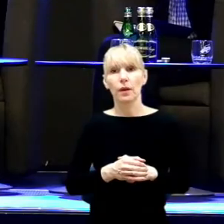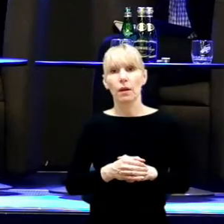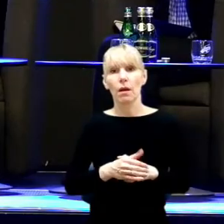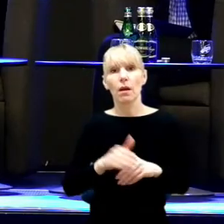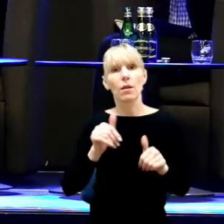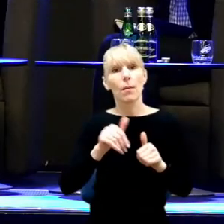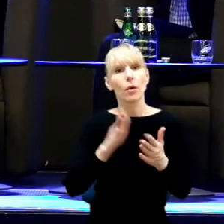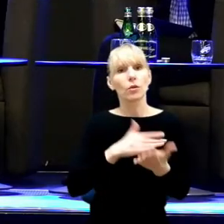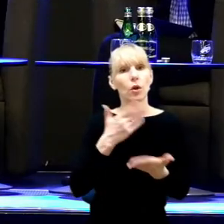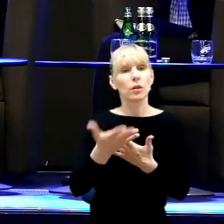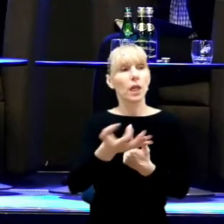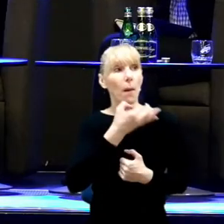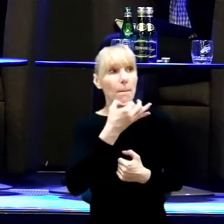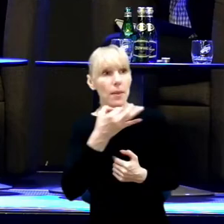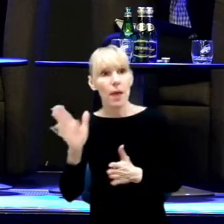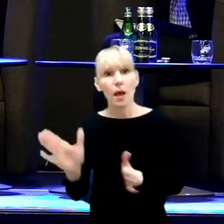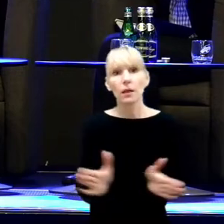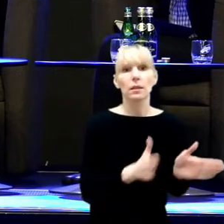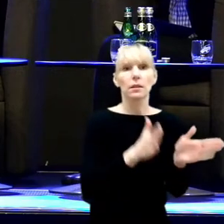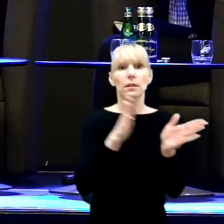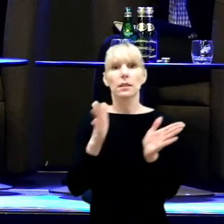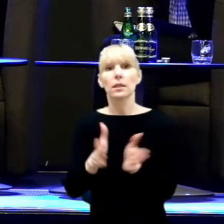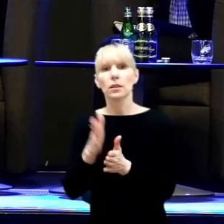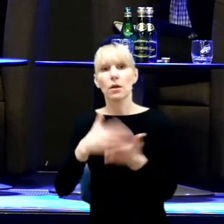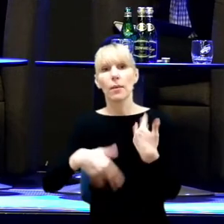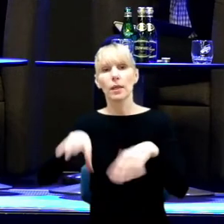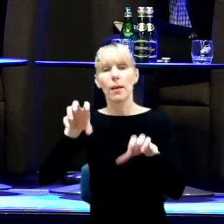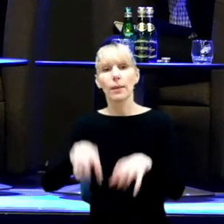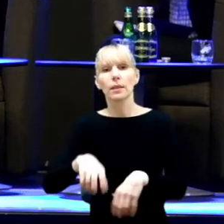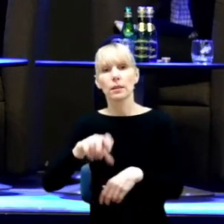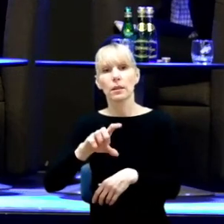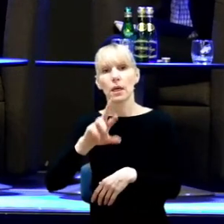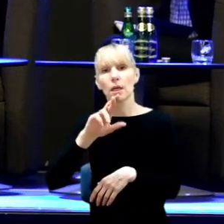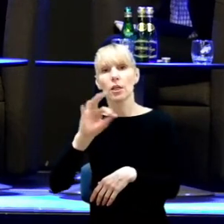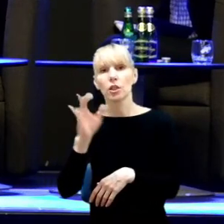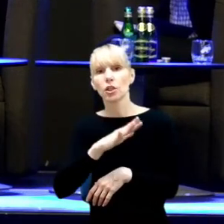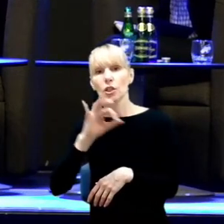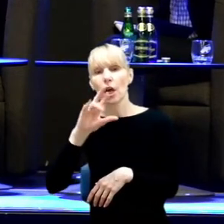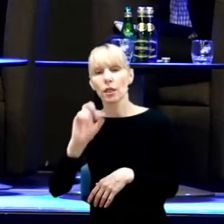do Pana prezesa Ryszarda Grobelnego, który jako ekspert w Związku Miast Polskich,